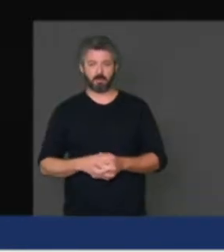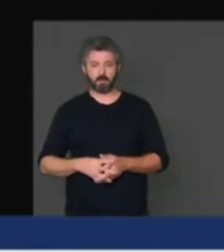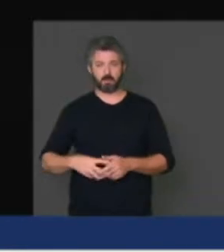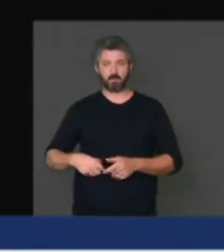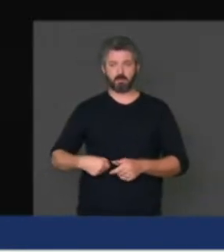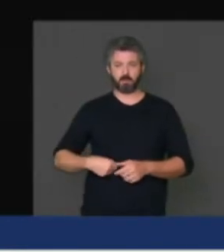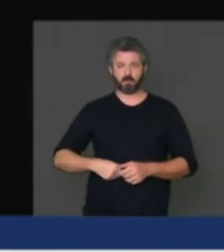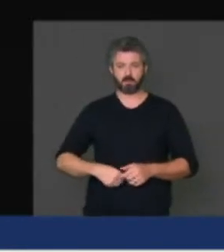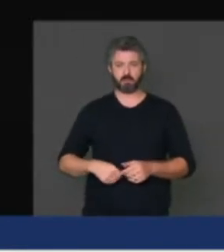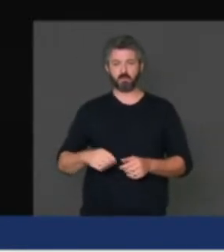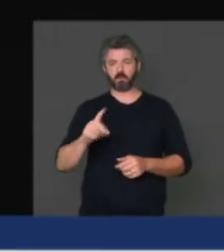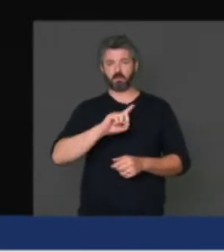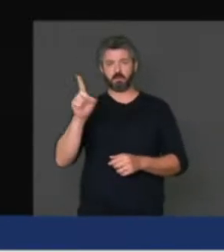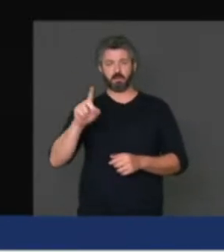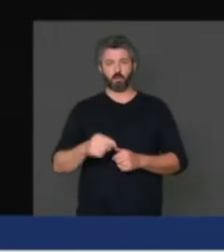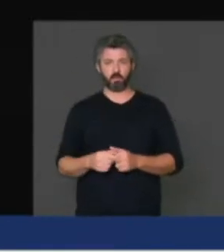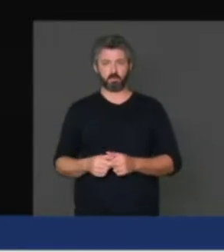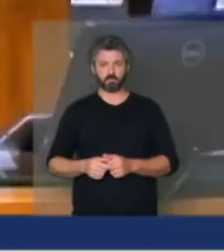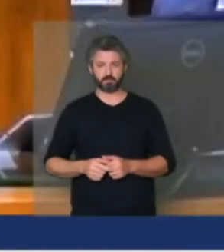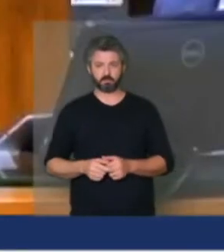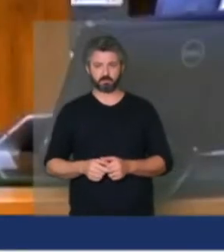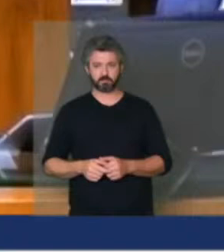EXCELÊNCIA A PALAVRA. -- [DEPUTADO]: PL ORIENTA NÃ -- O. [PRESIDENTE]: